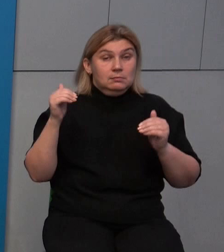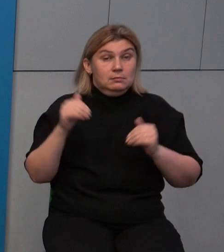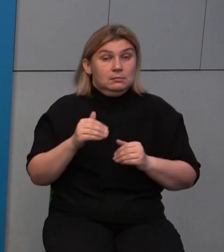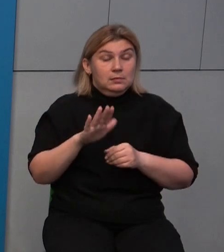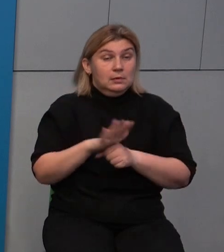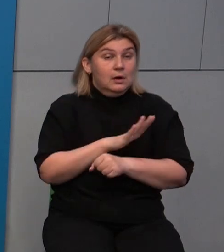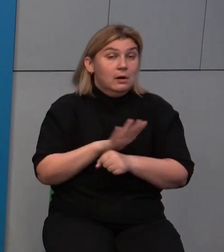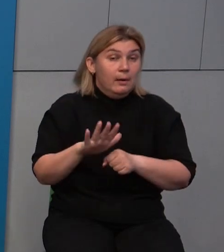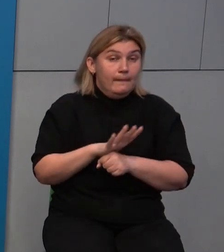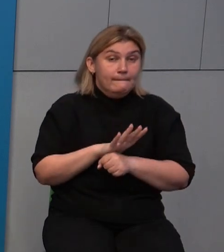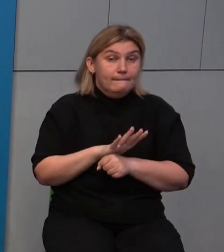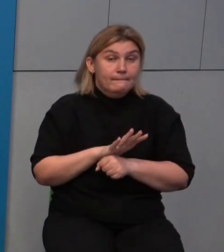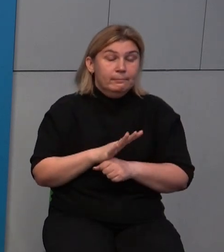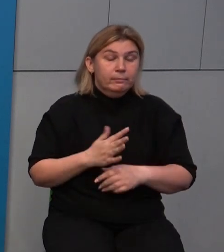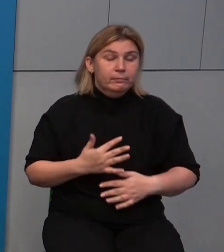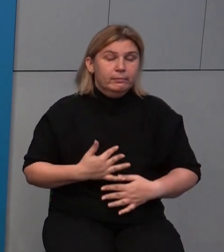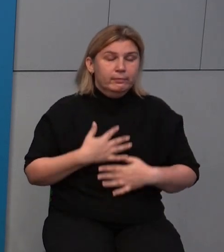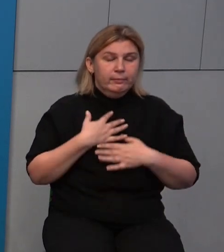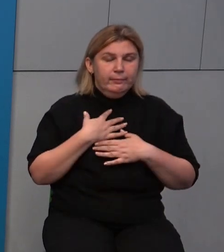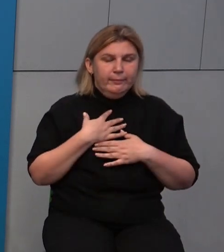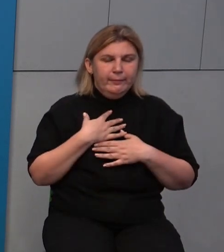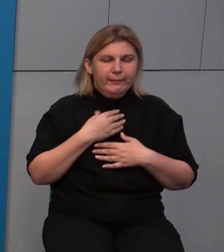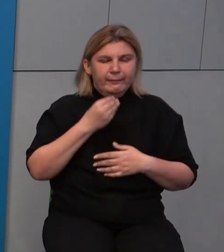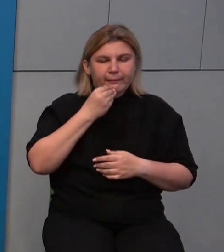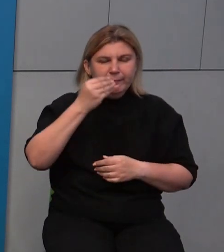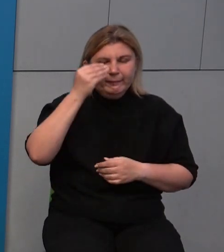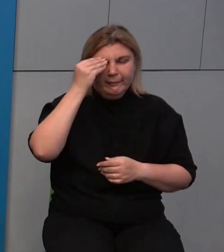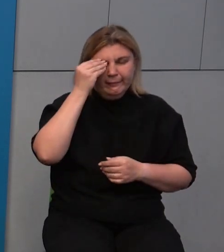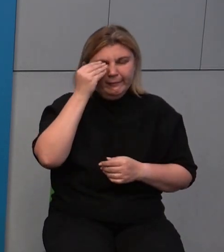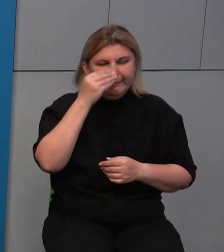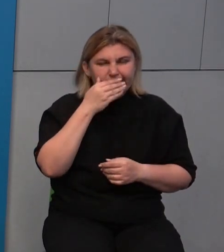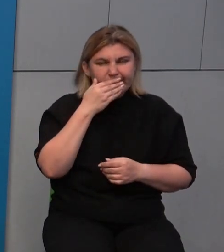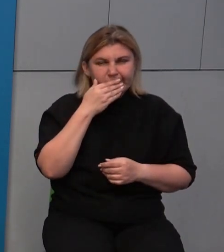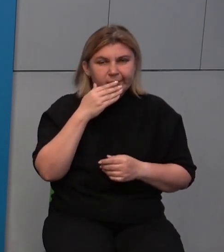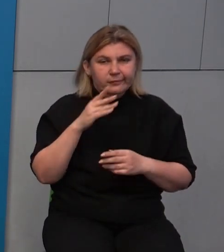jakąś taką emocjonalno-duchową pustkę,